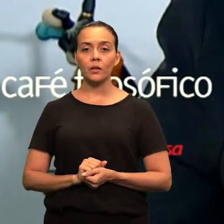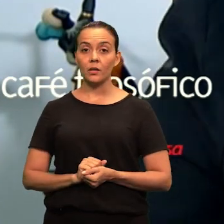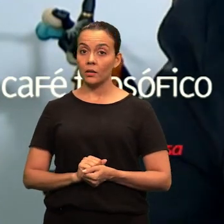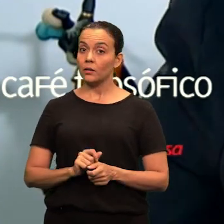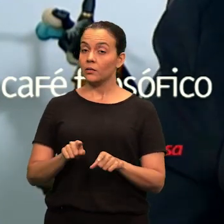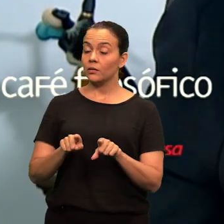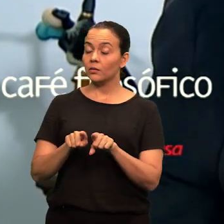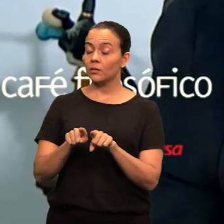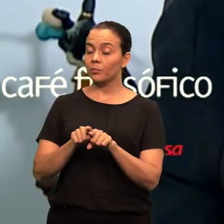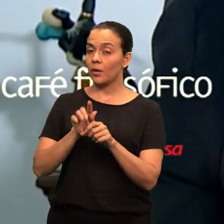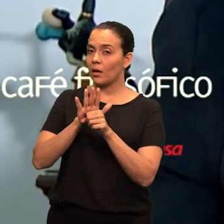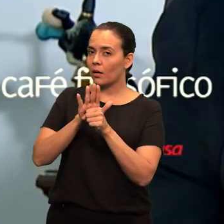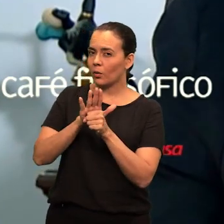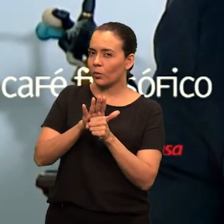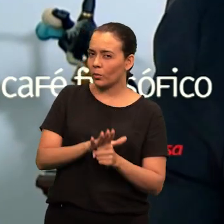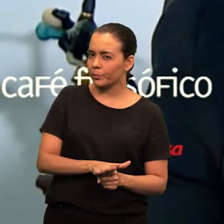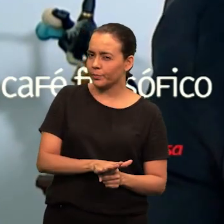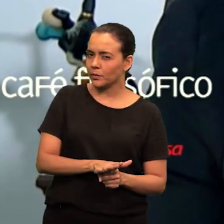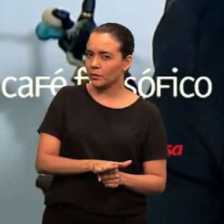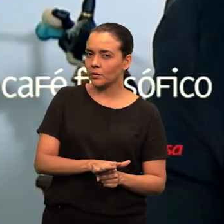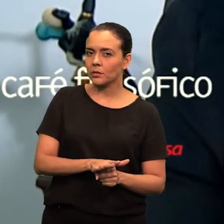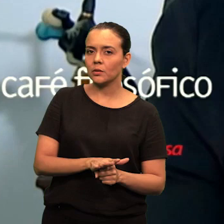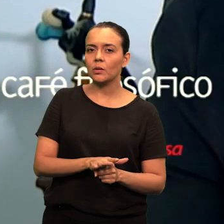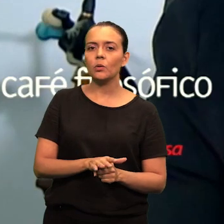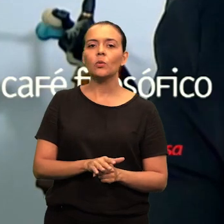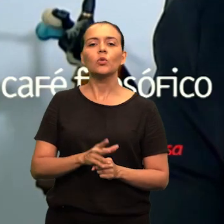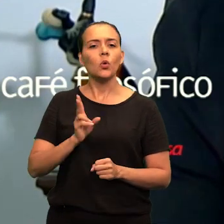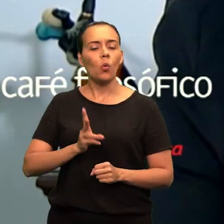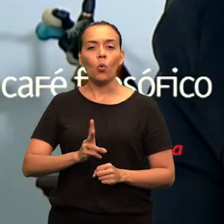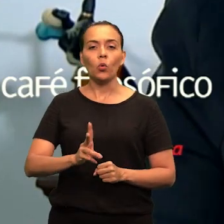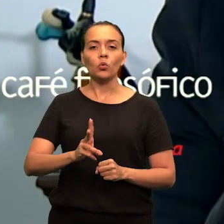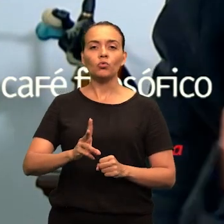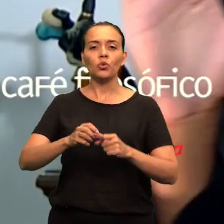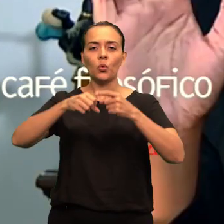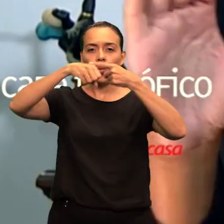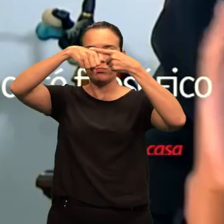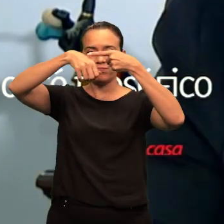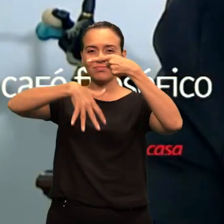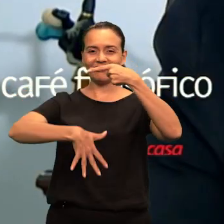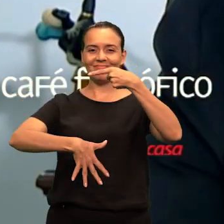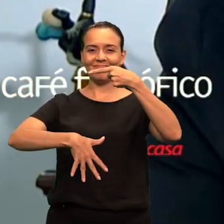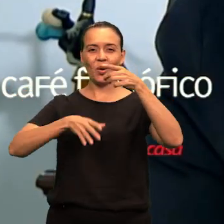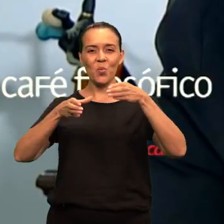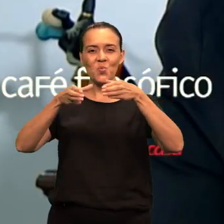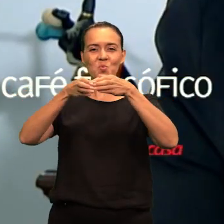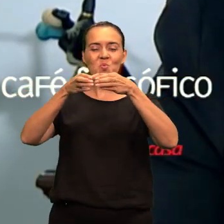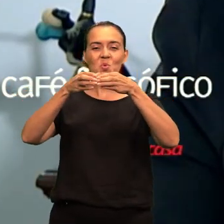E a opressão desses grupos, é o que mantém a hierarquia, o que mantém um grupo no topo.